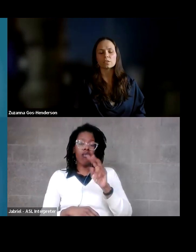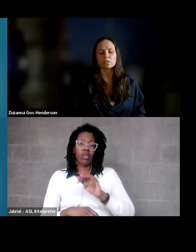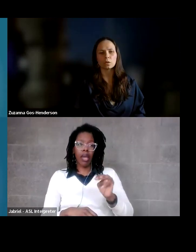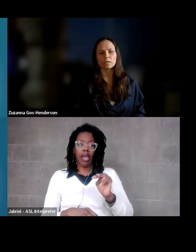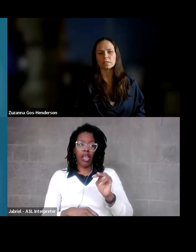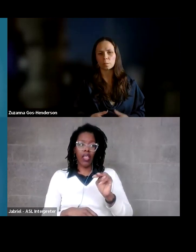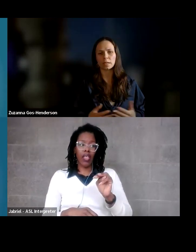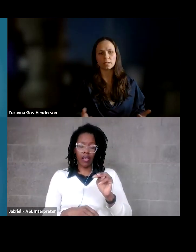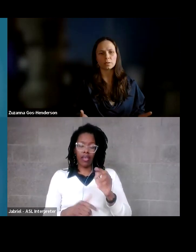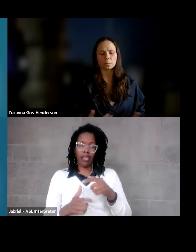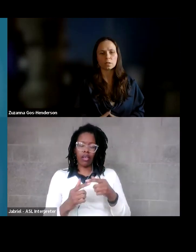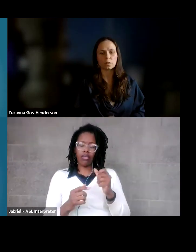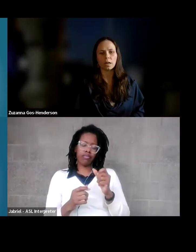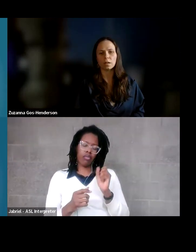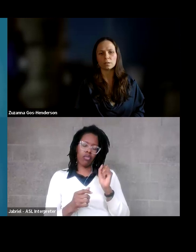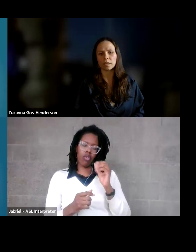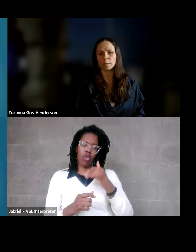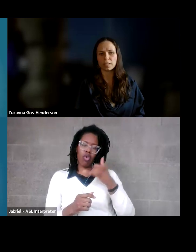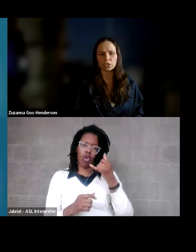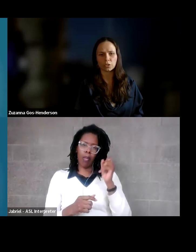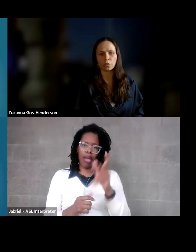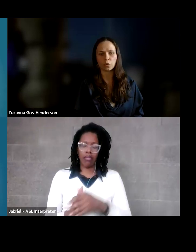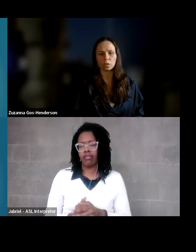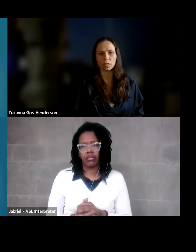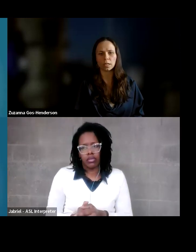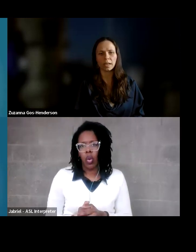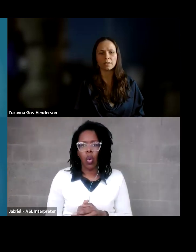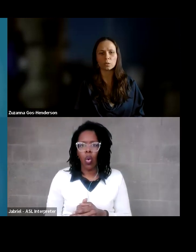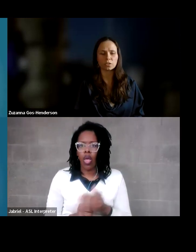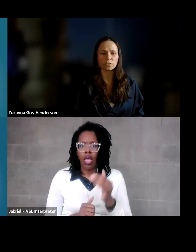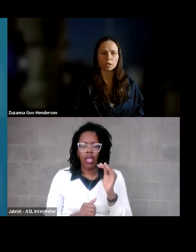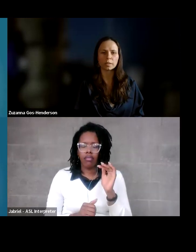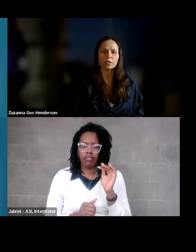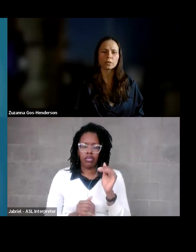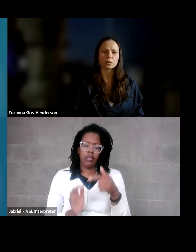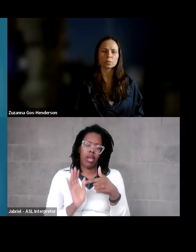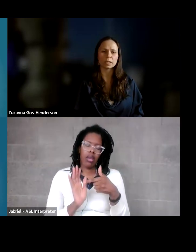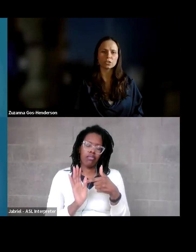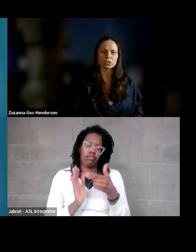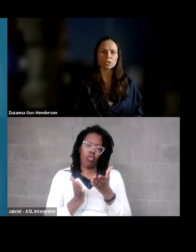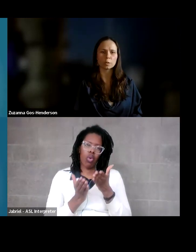Y esa es mi recomendación para todos, desarrollar esas relaciones